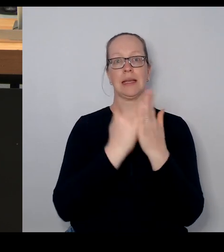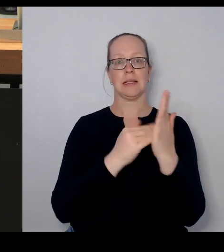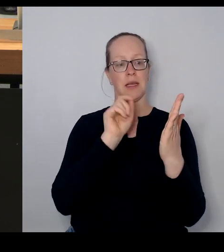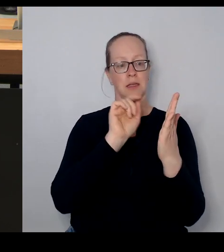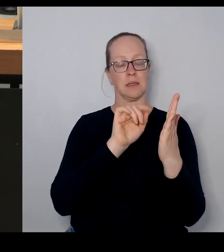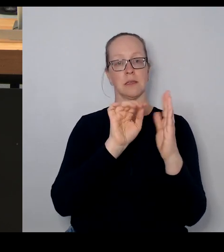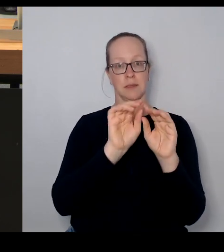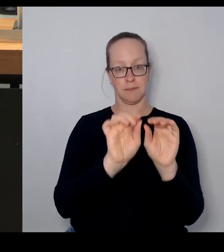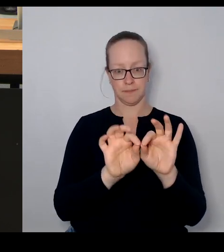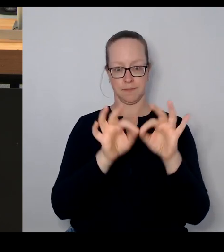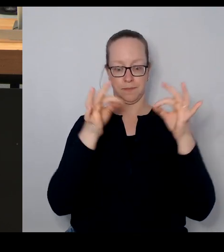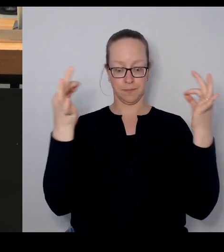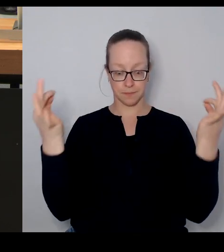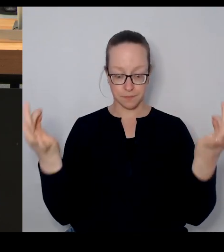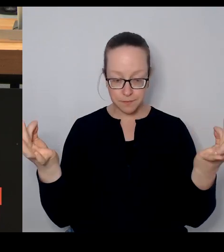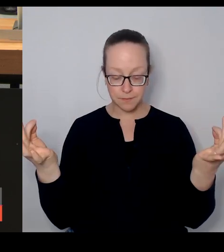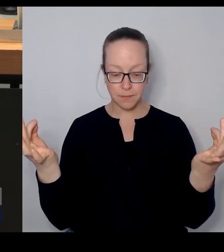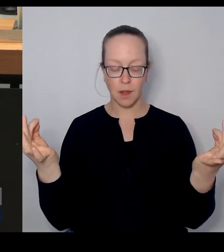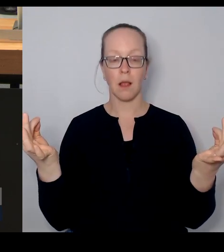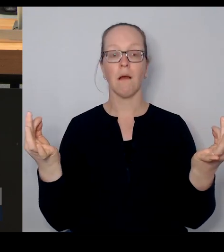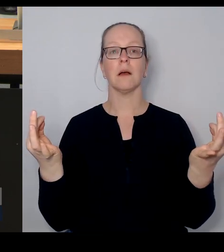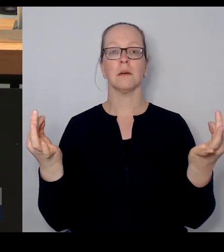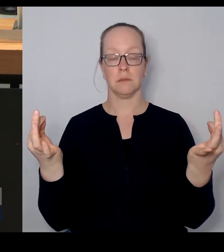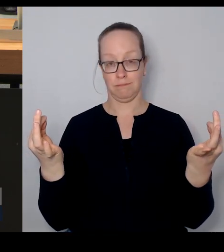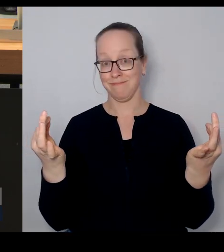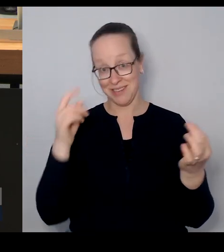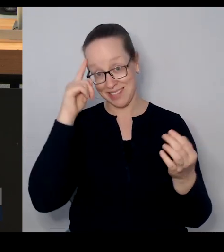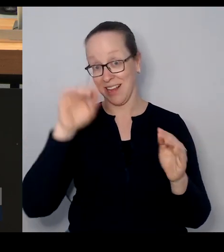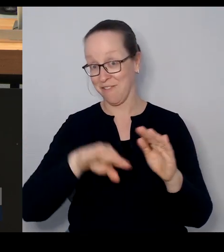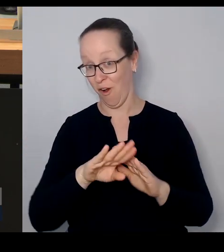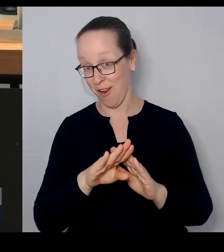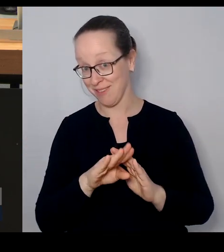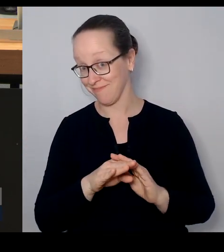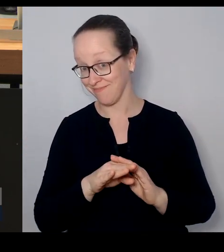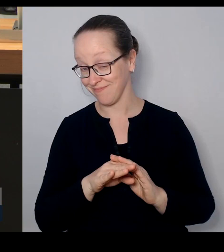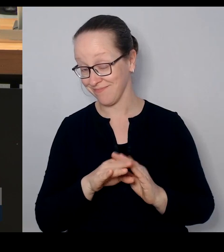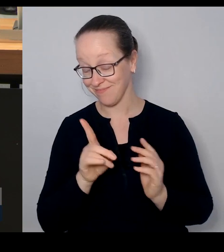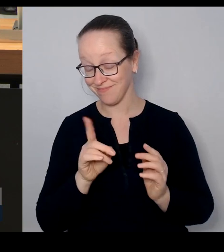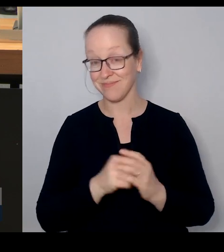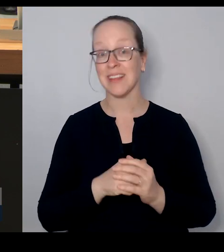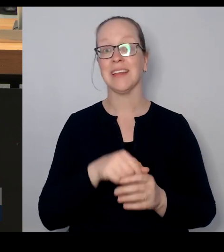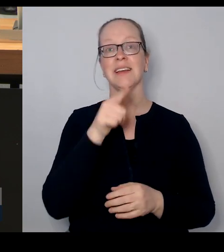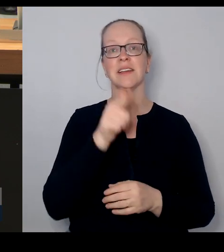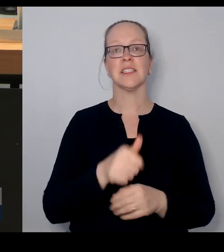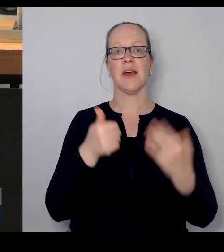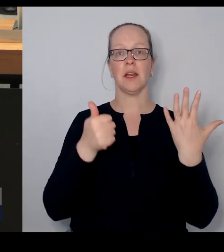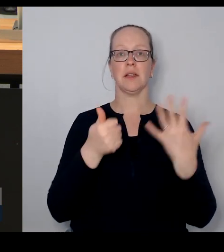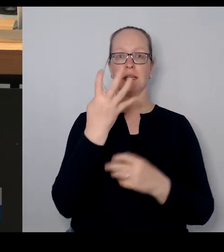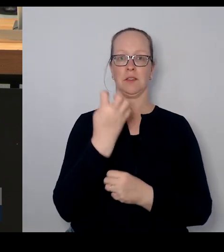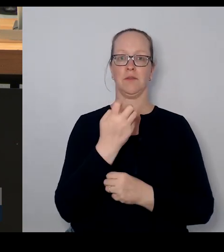gibt es dort einen 246 Absatz acht, den wollen sie nicht abschaffen und